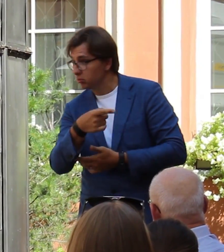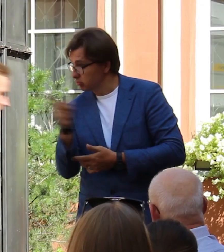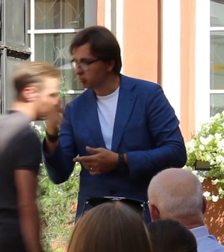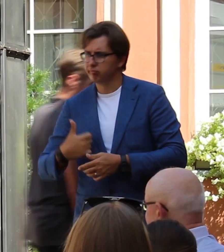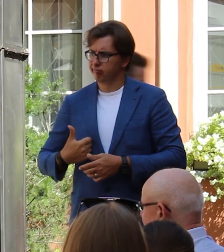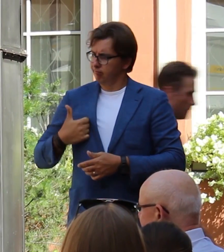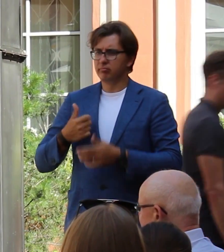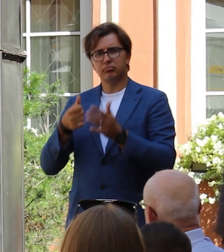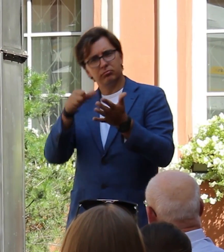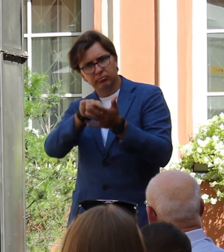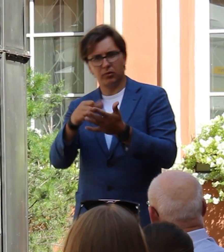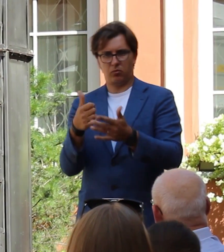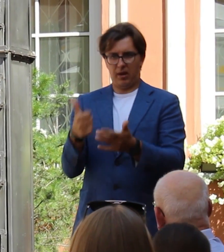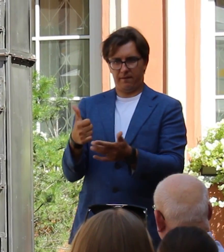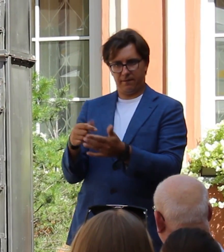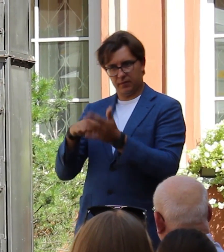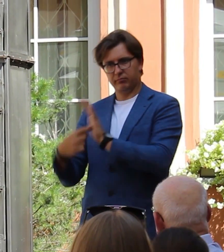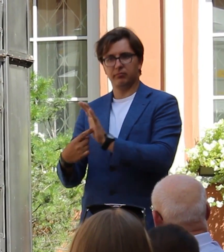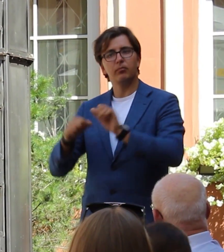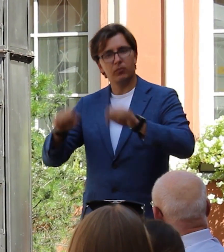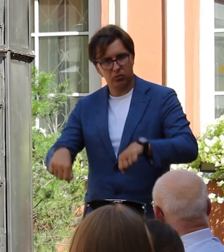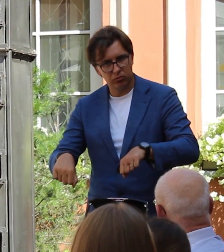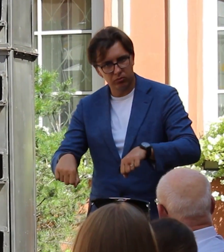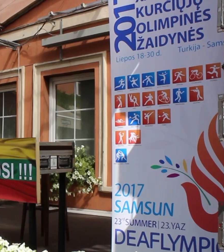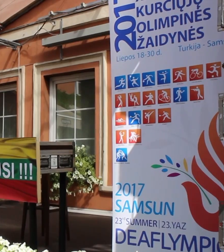Didžiuokitės, kad dalyvavote - jūs tai padarėte tam, jog parodytumėte, jog mes galime.